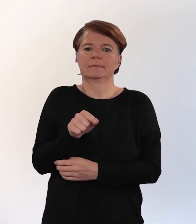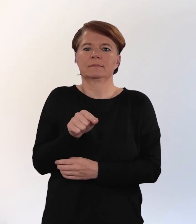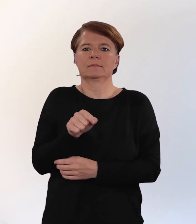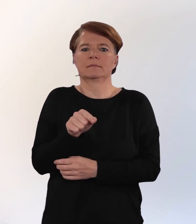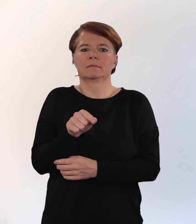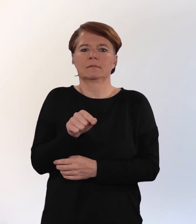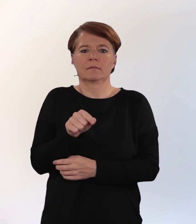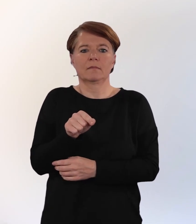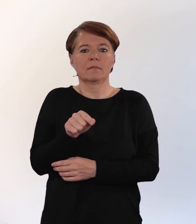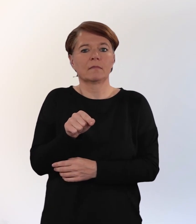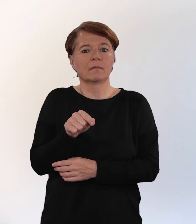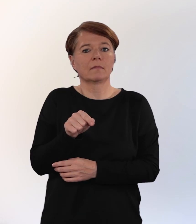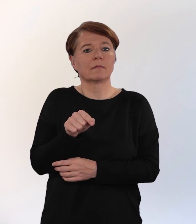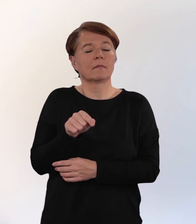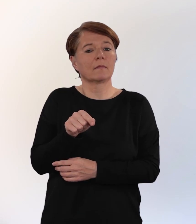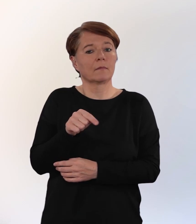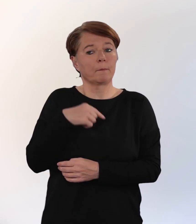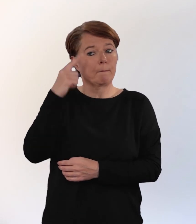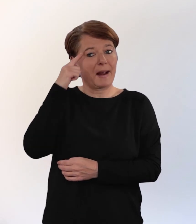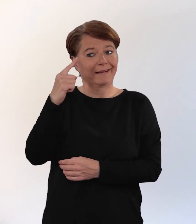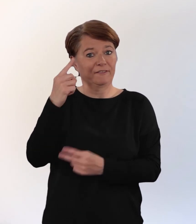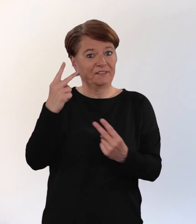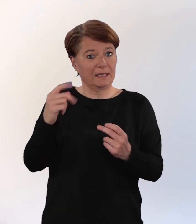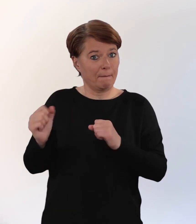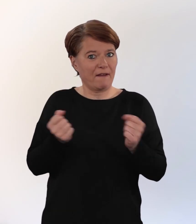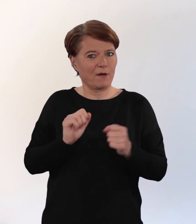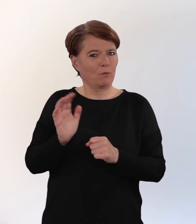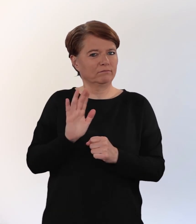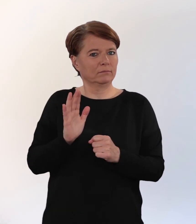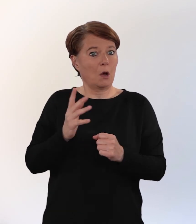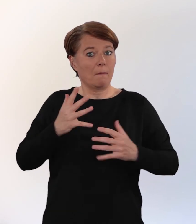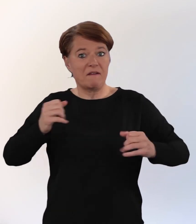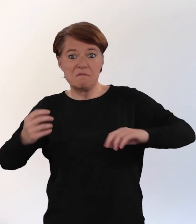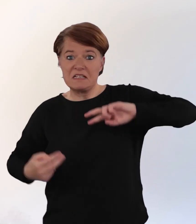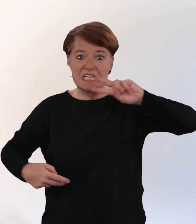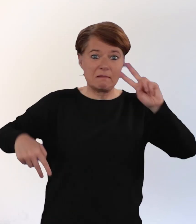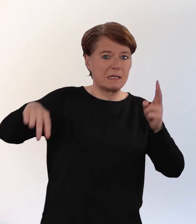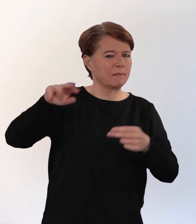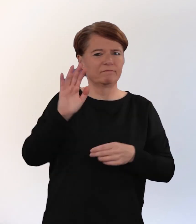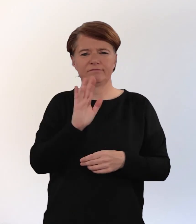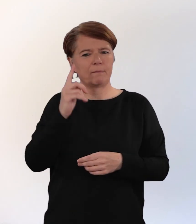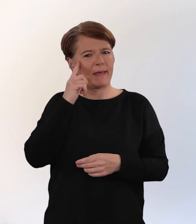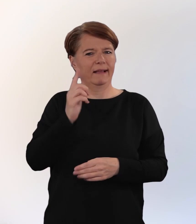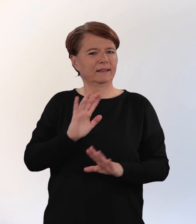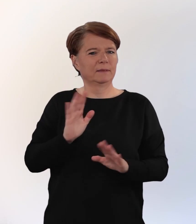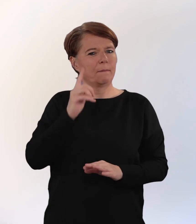...genau, es geht gar nicht darum, was man bewegen kann, wie groß die Bewegung ist, sondern vor allem